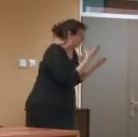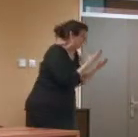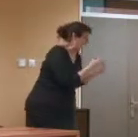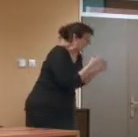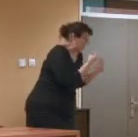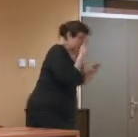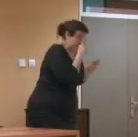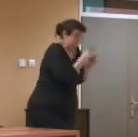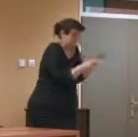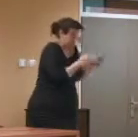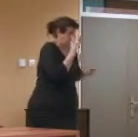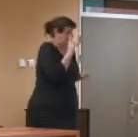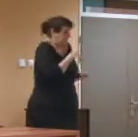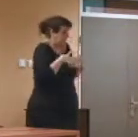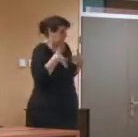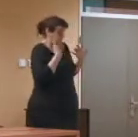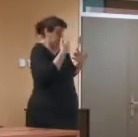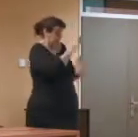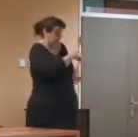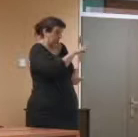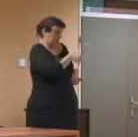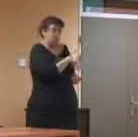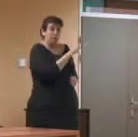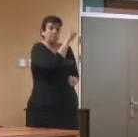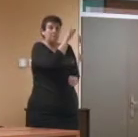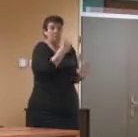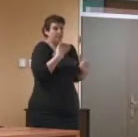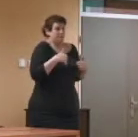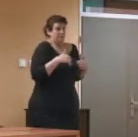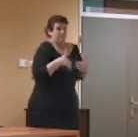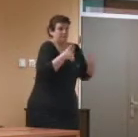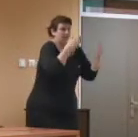parecía que ya no podía pasar nada más en nuestras vidas